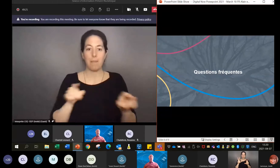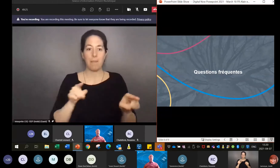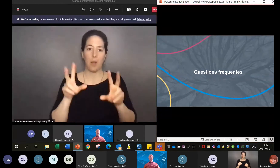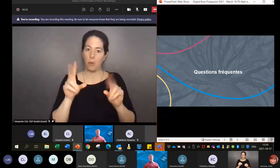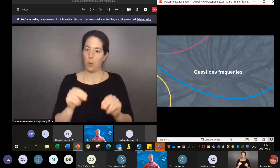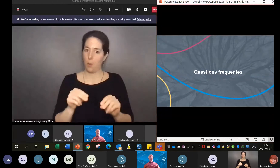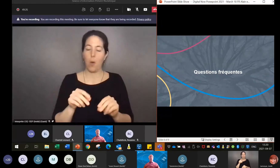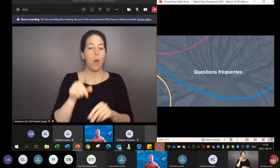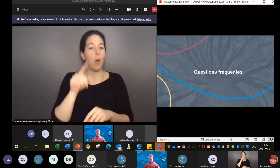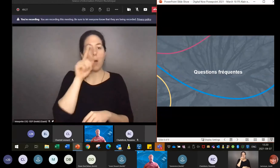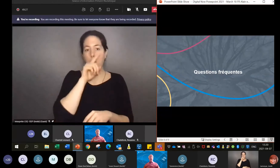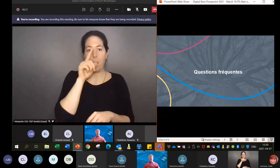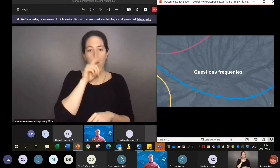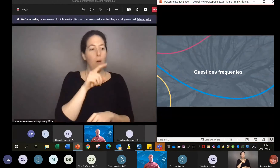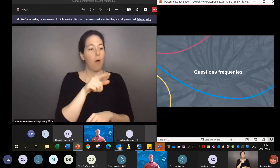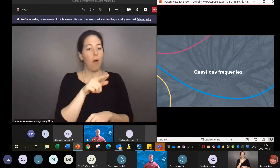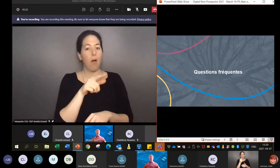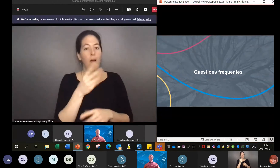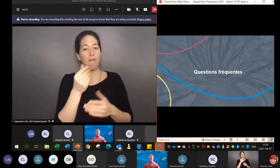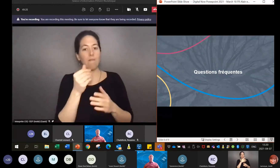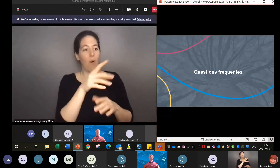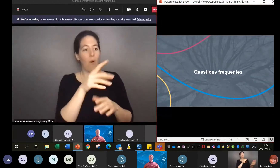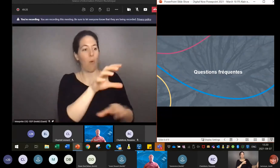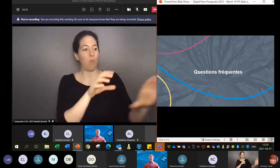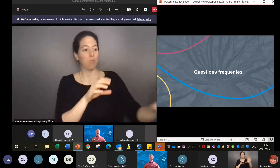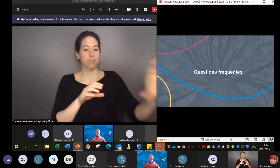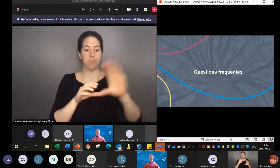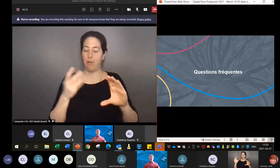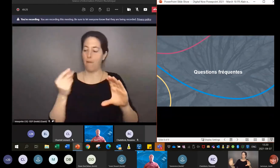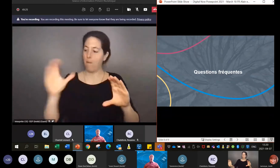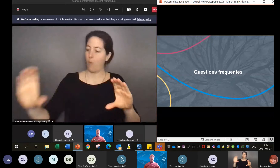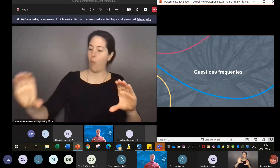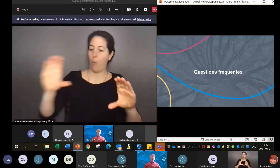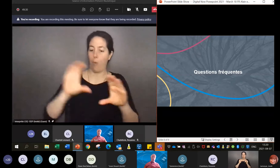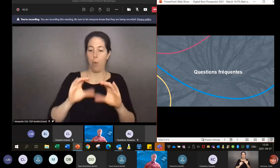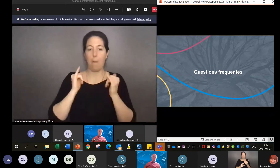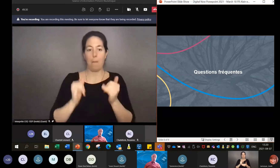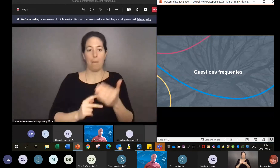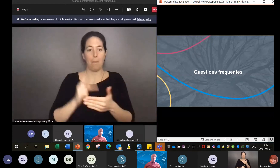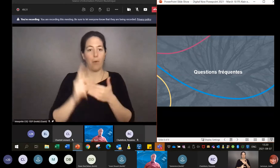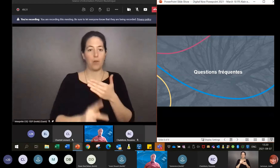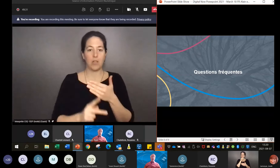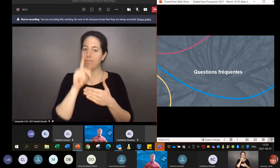les fonds de Présent numérique pour